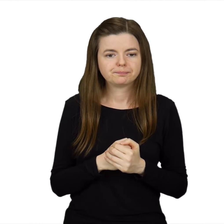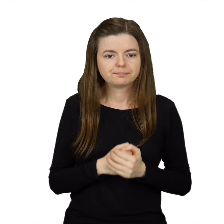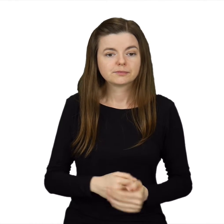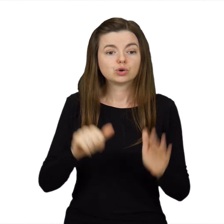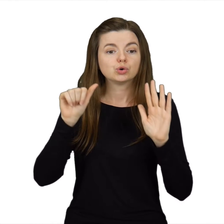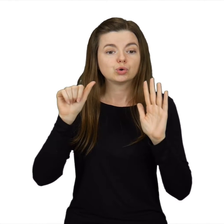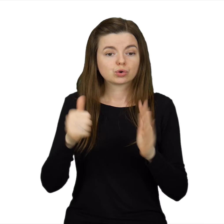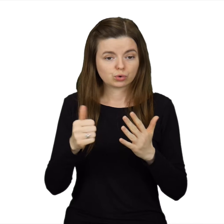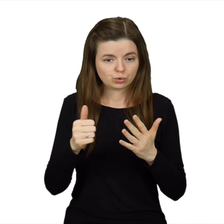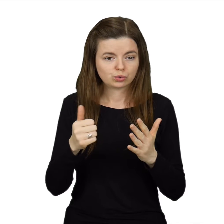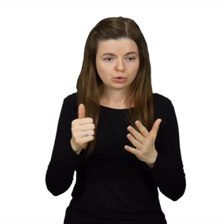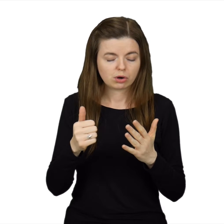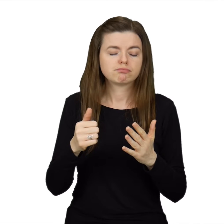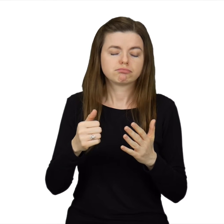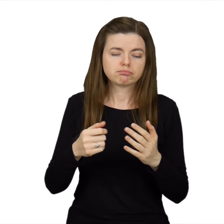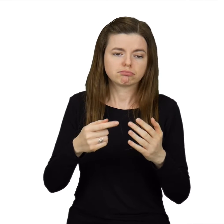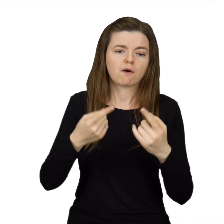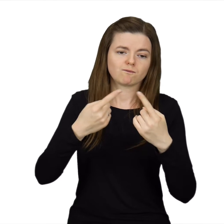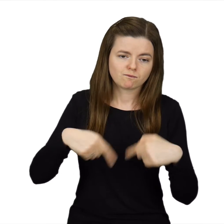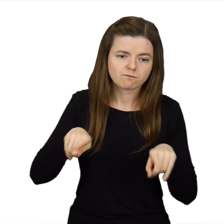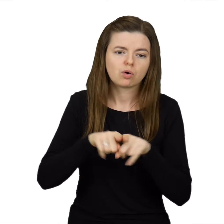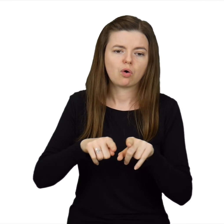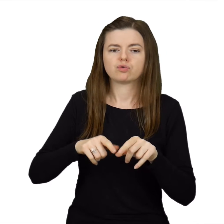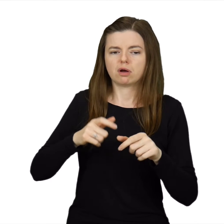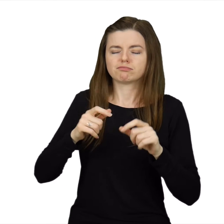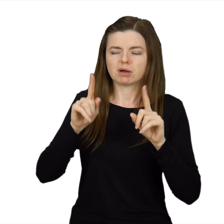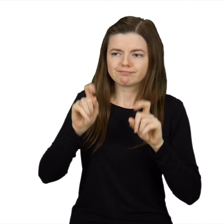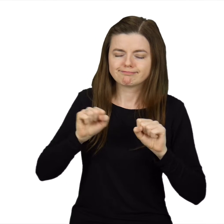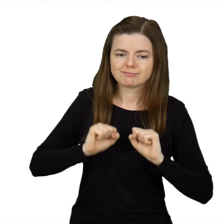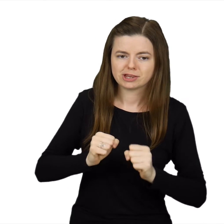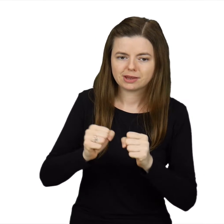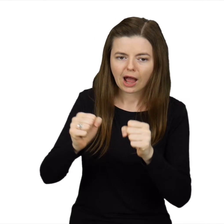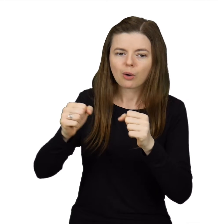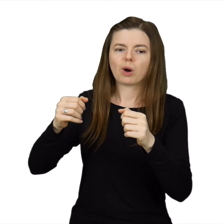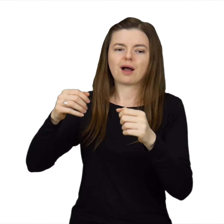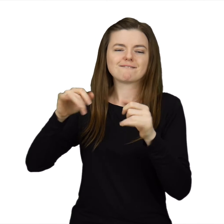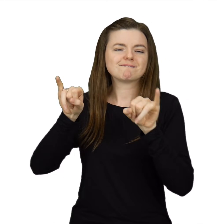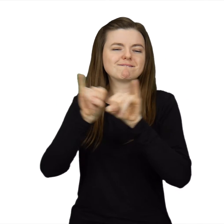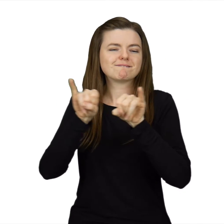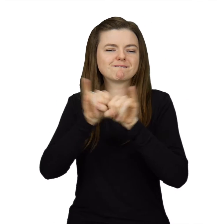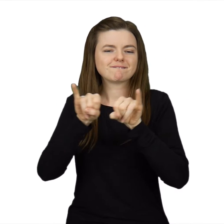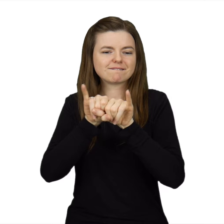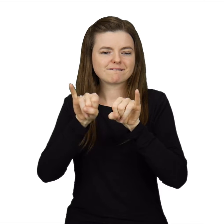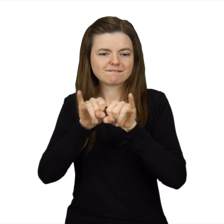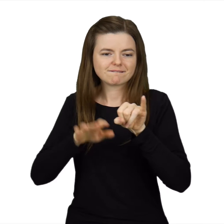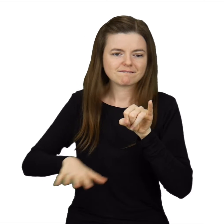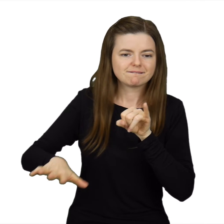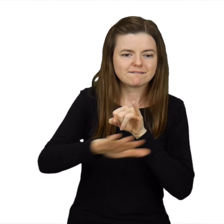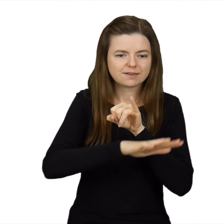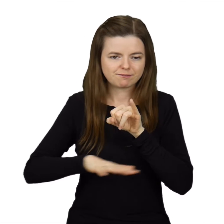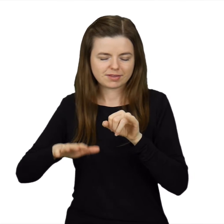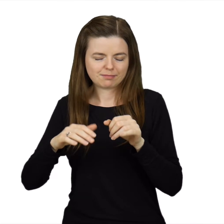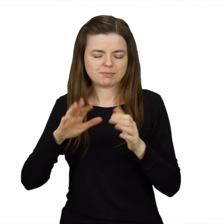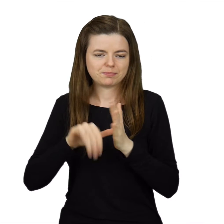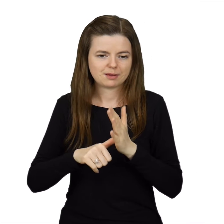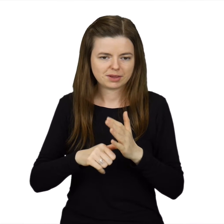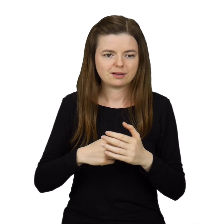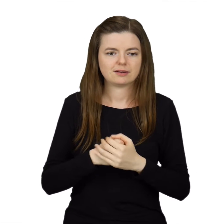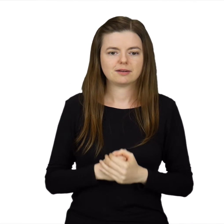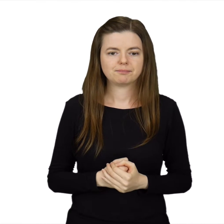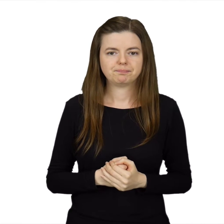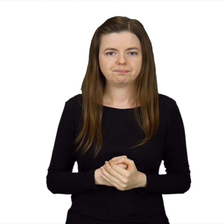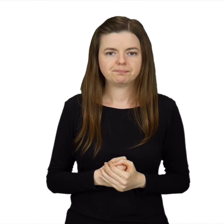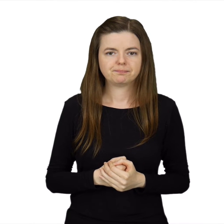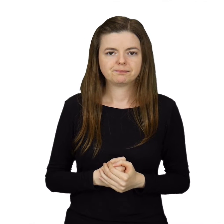realizacja przedsięwzięć związanych z uruchomieniem i eksploatacją bezprzewodowego Internetu na terenie Miasta,